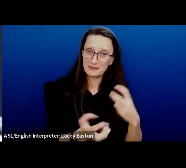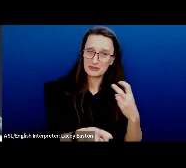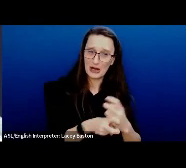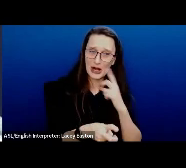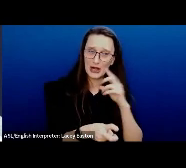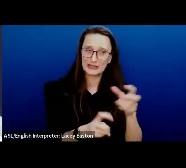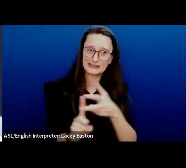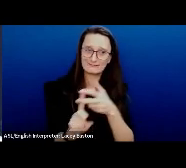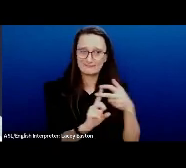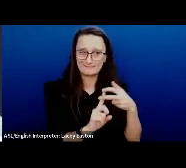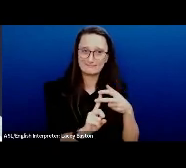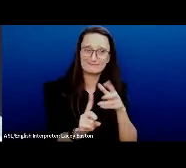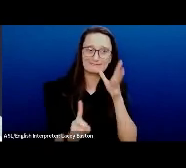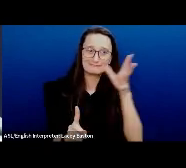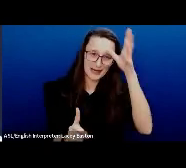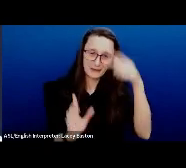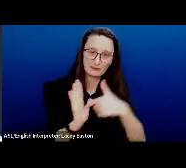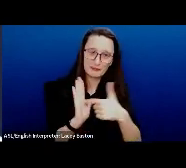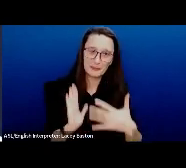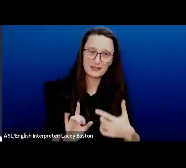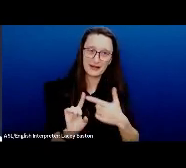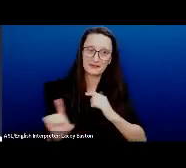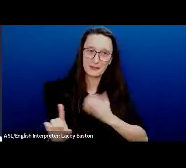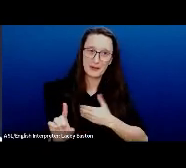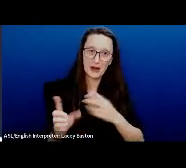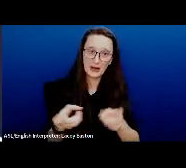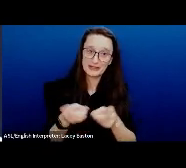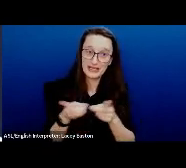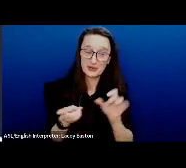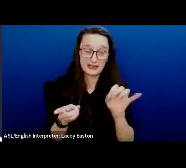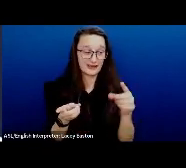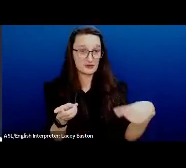distrito. es algo que les interesa a aquellos de ustedes que participan en